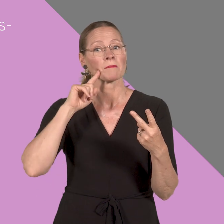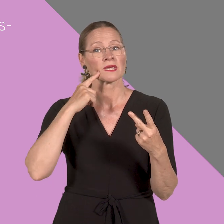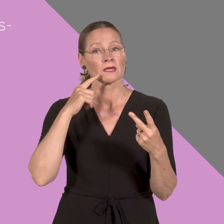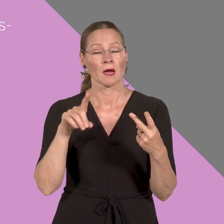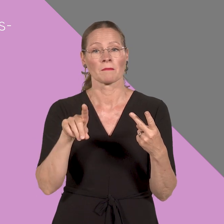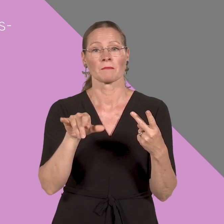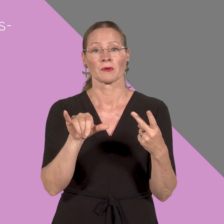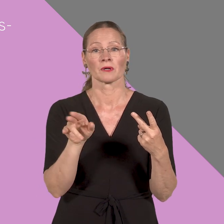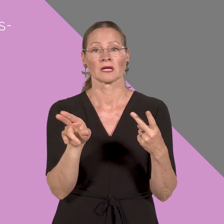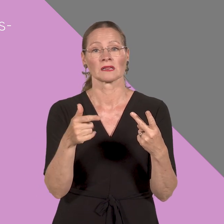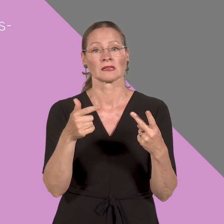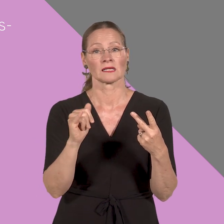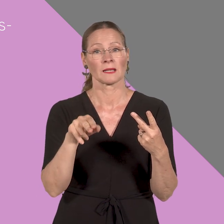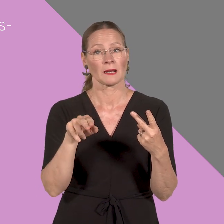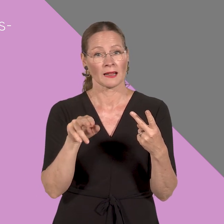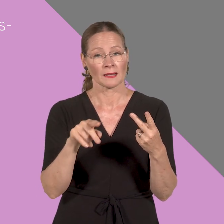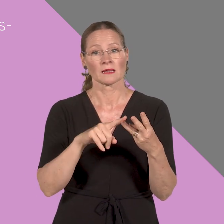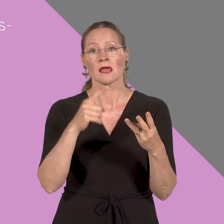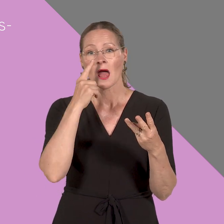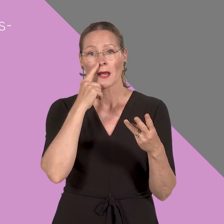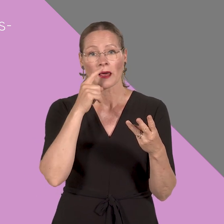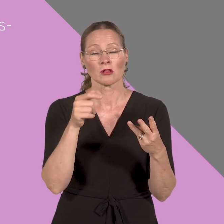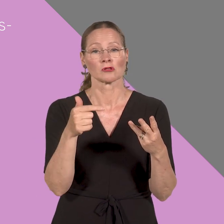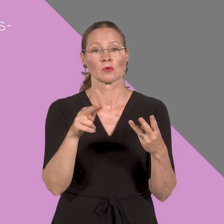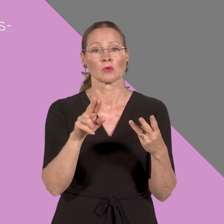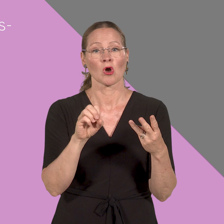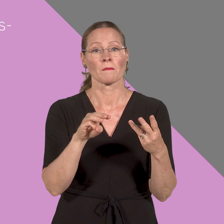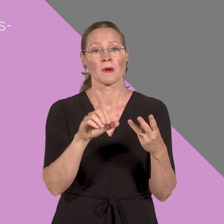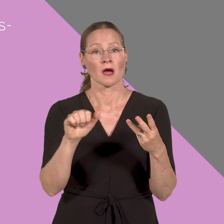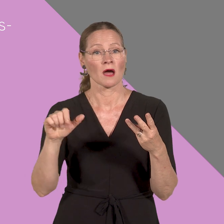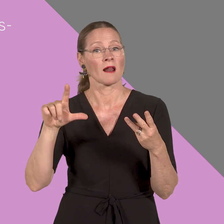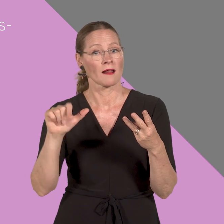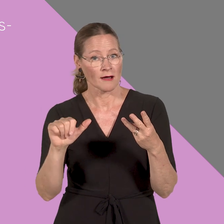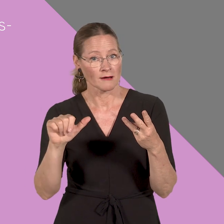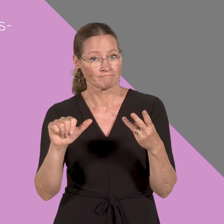Piia Pyhtinen ja Hanna Tuomaala.